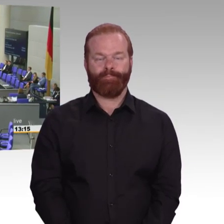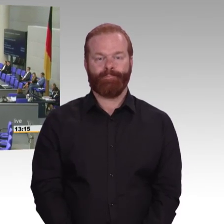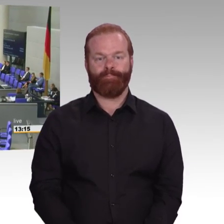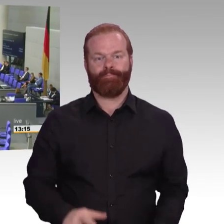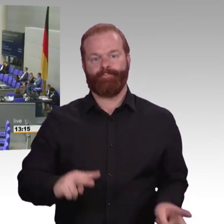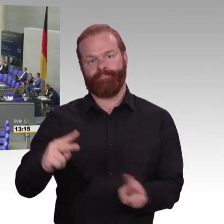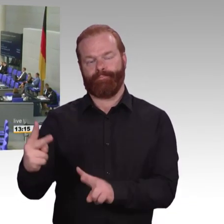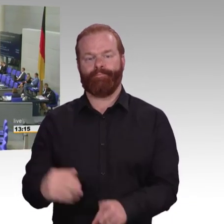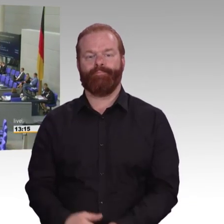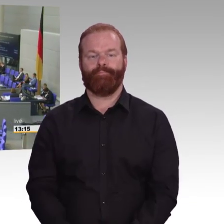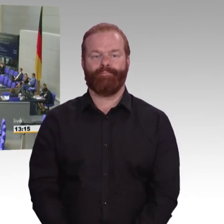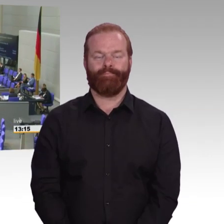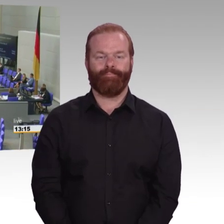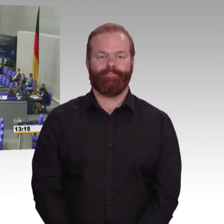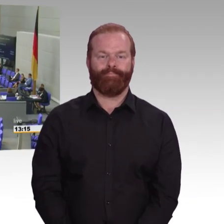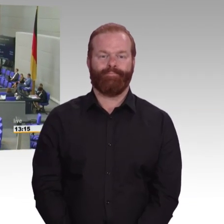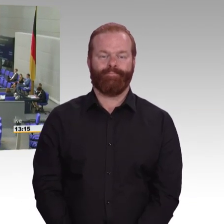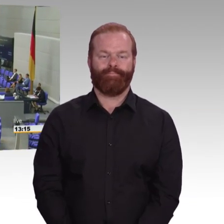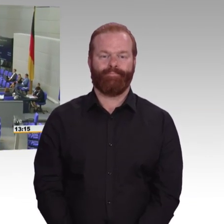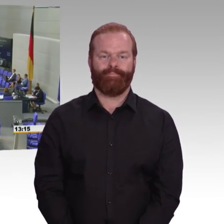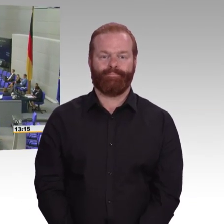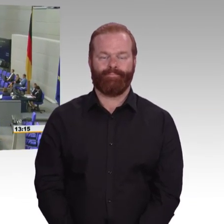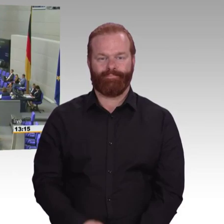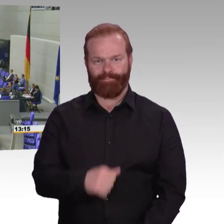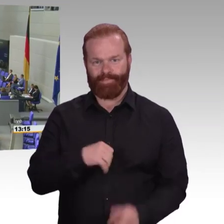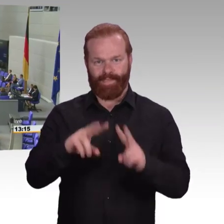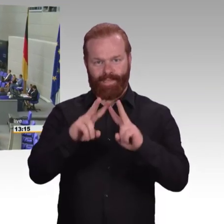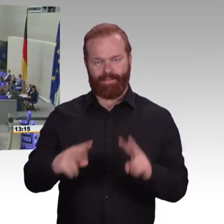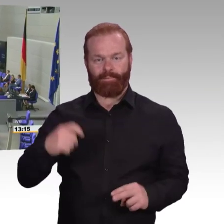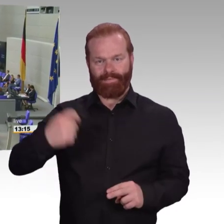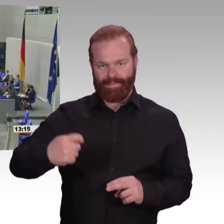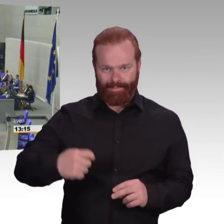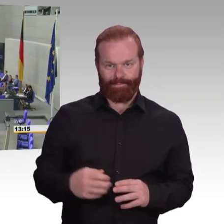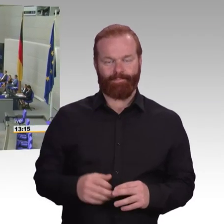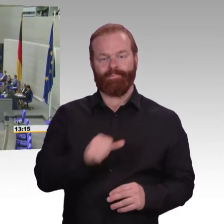Aus diesem Grund reagieren viele Bürger bei der Frage, ob sie sich Kinderrechte ins Grundgesetz wünschen,